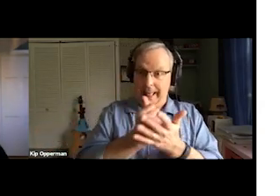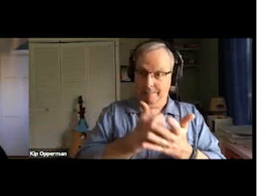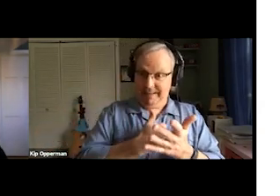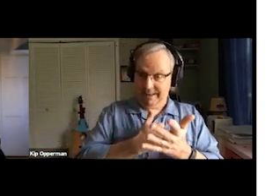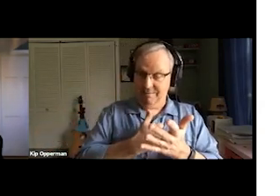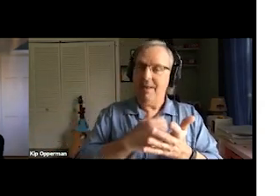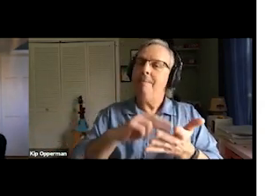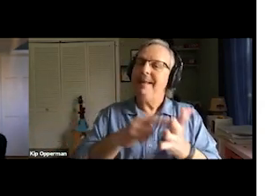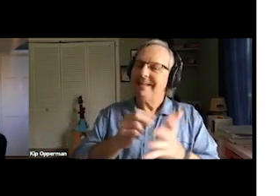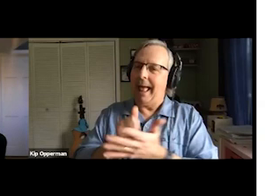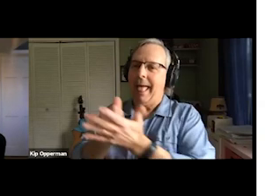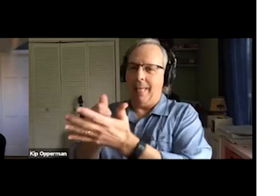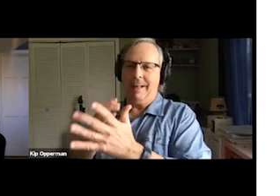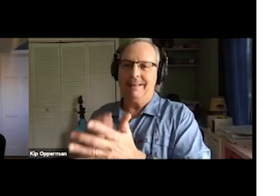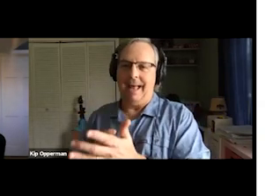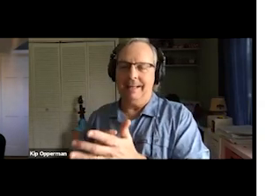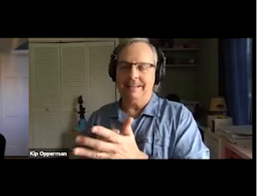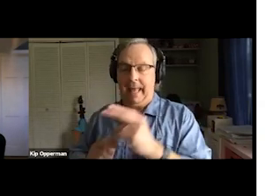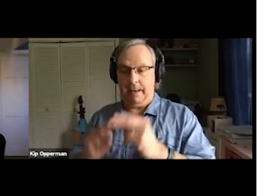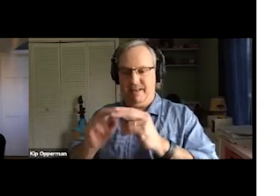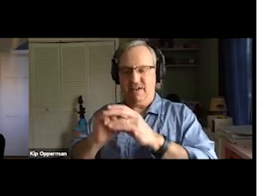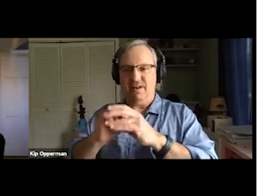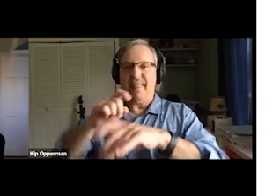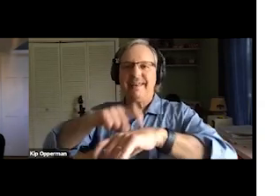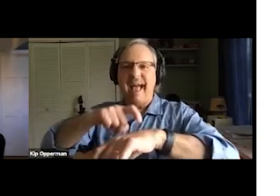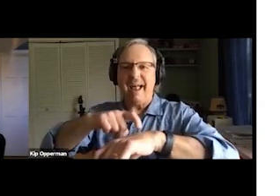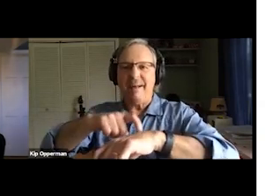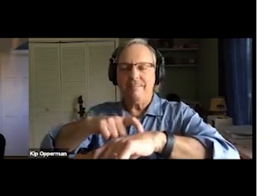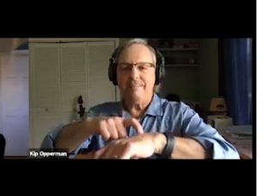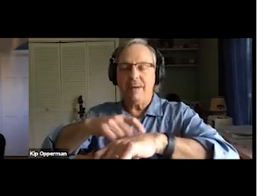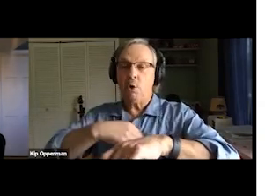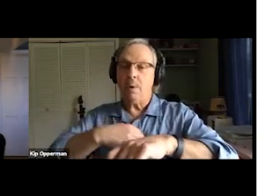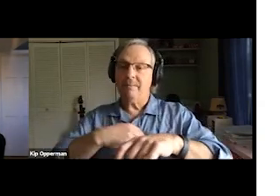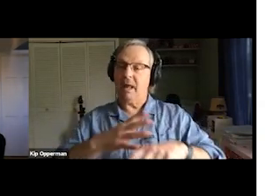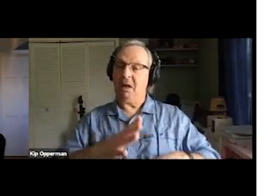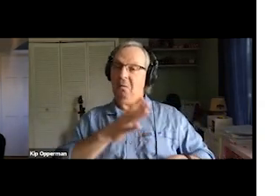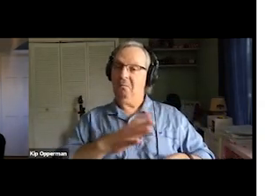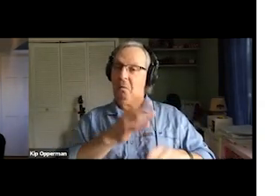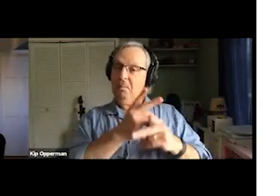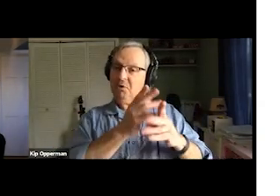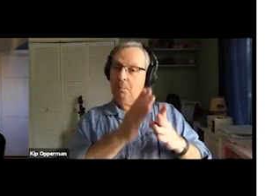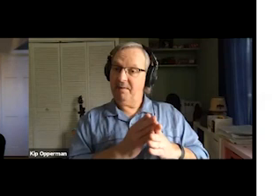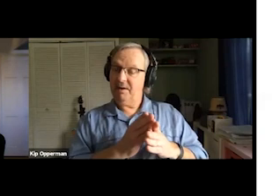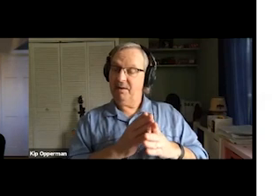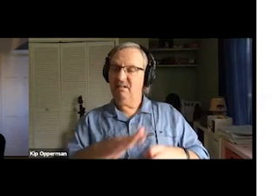Y realmente integrado en ese período de tiempo, si tiene alguna supervisión formal. Aproximadamente el 20% del tiempo,